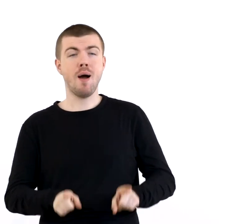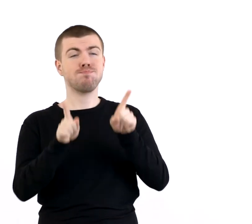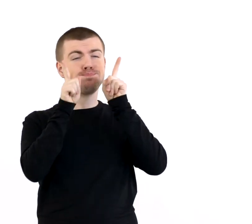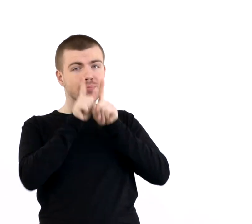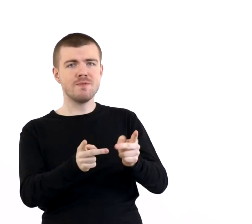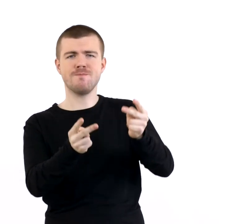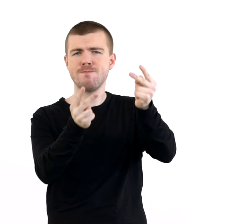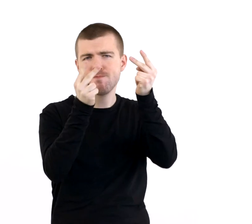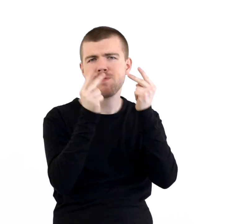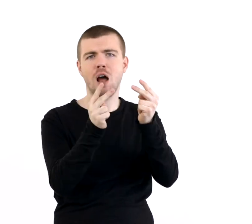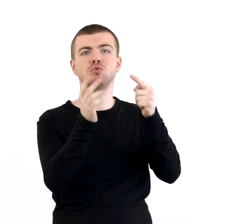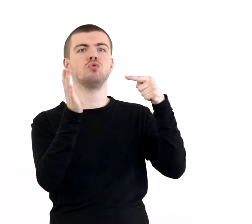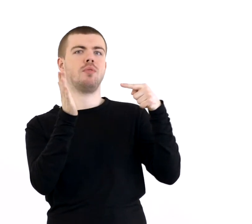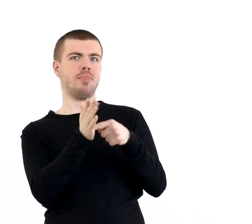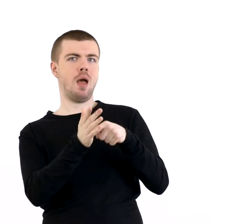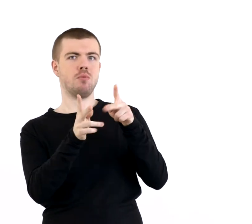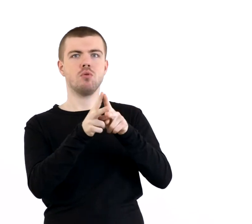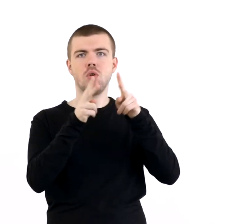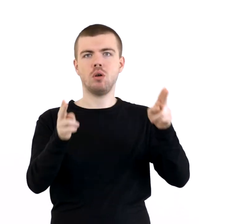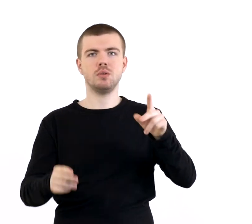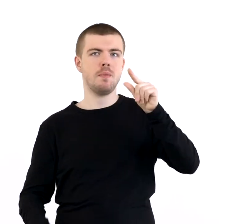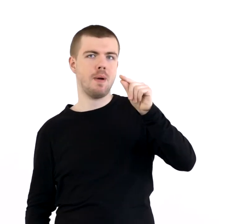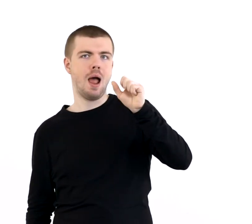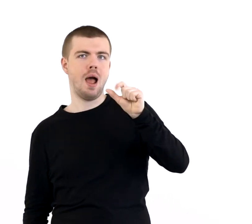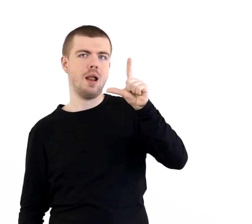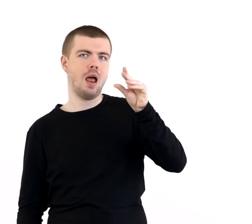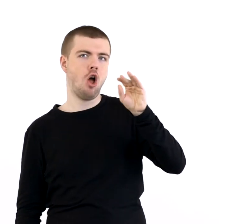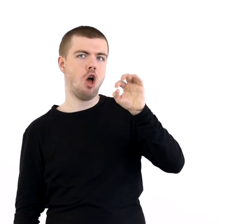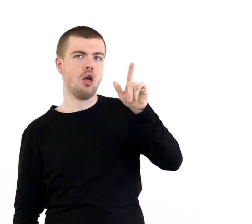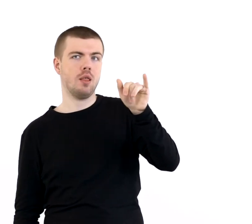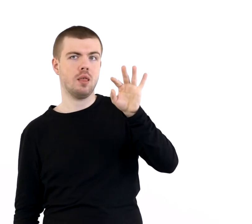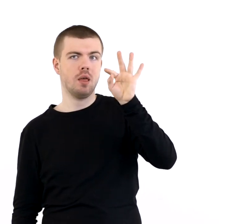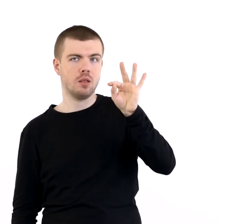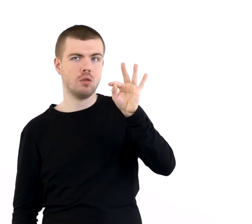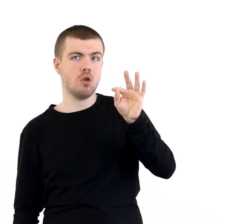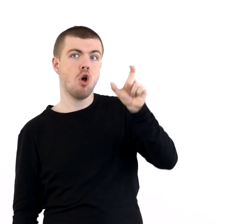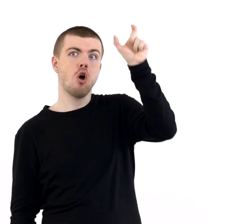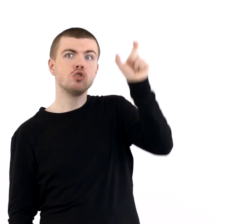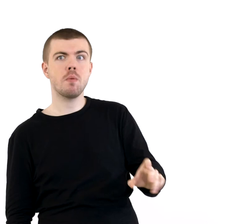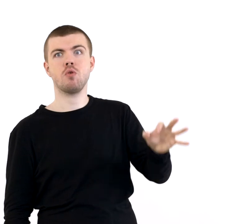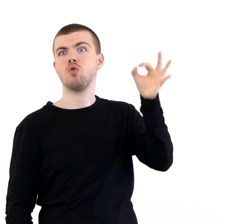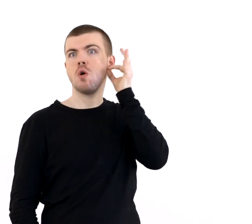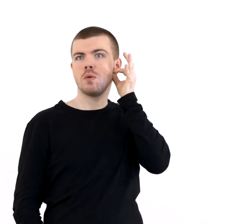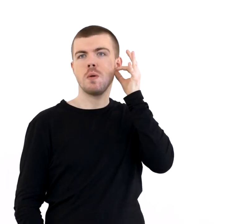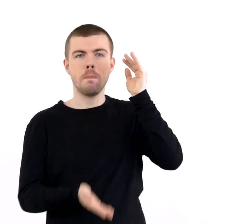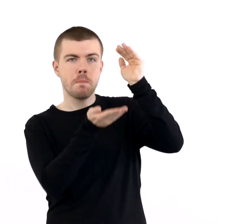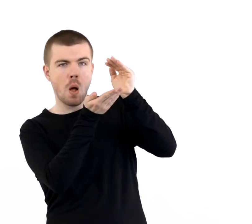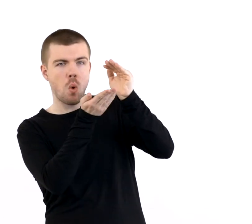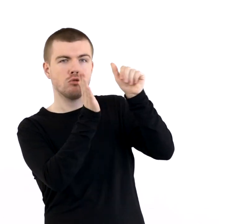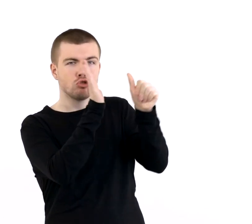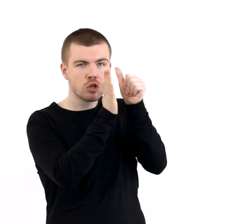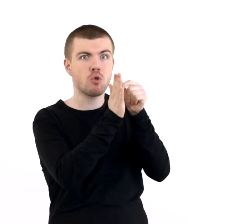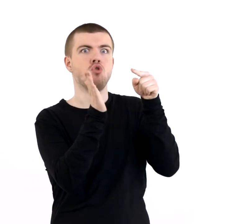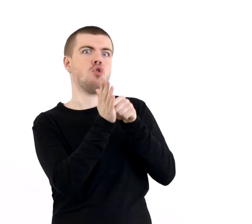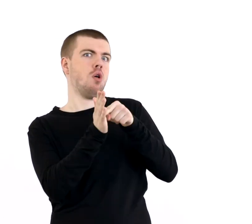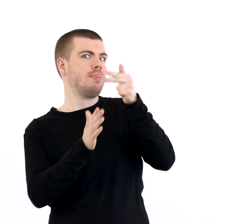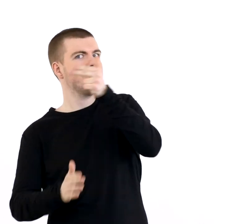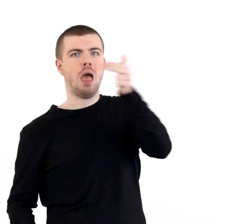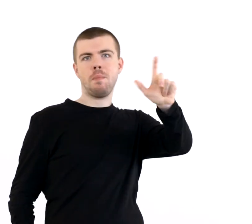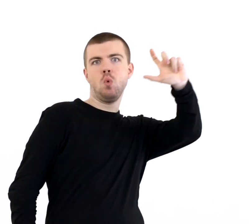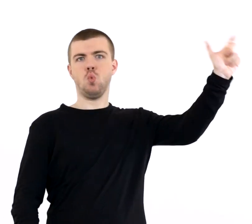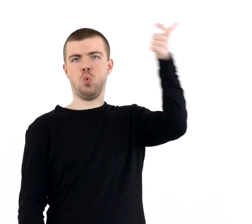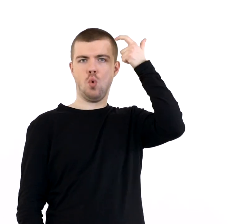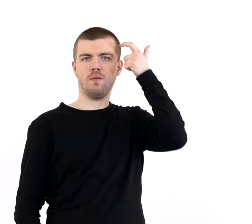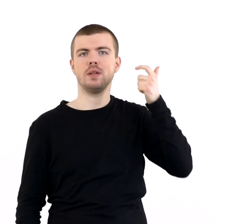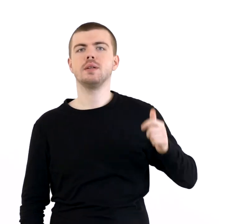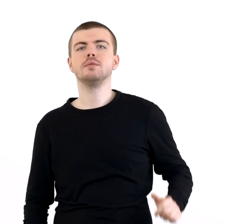Trzeba podkreślić fakt, że postać kobieca była dominującym motywem drobnej rzeźby okresu paleolitu.